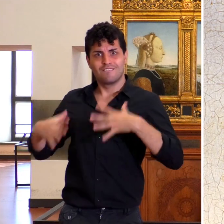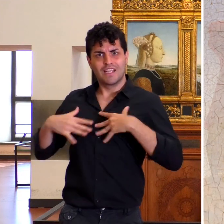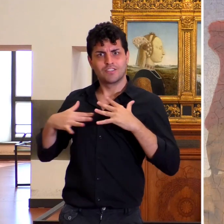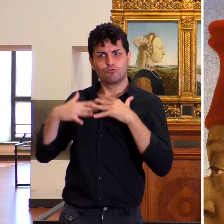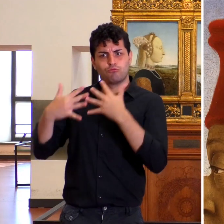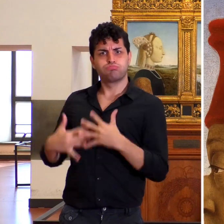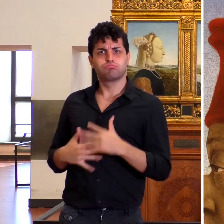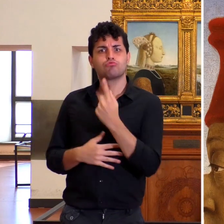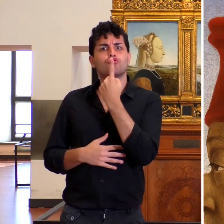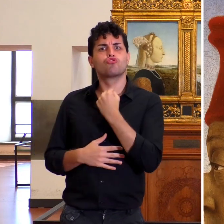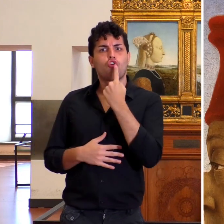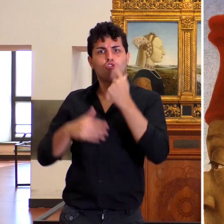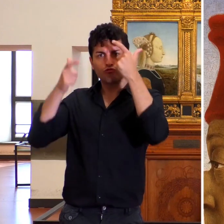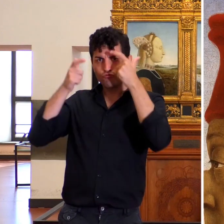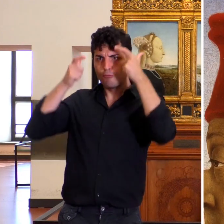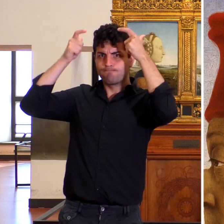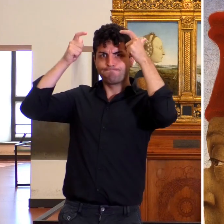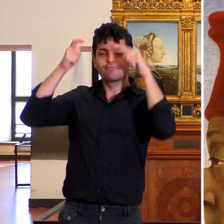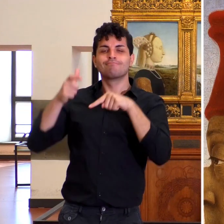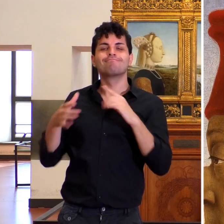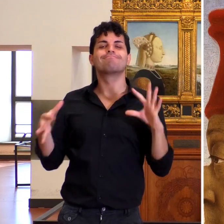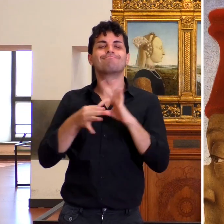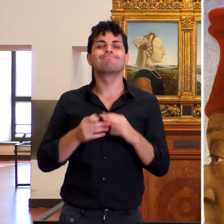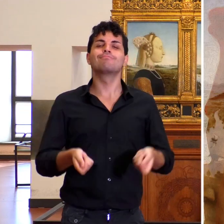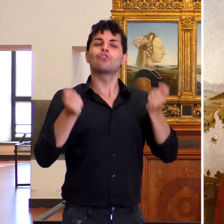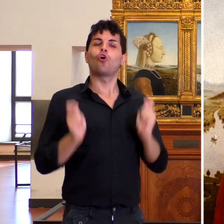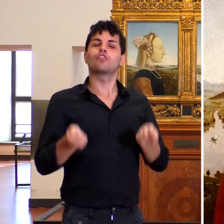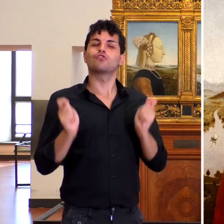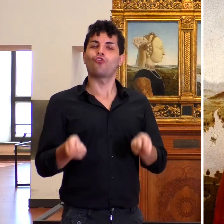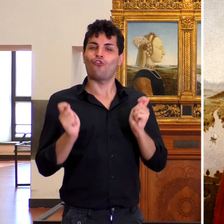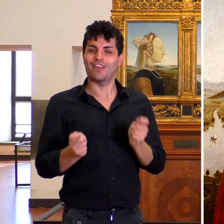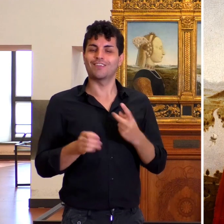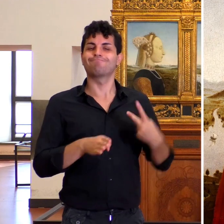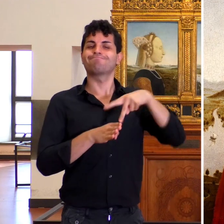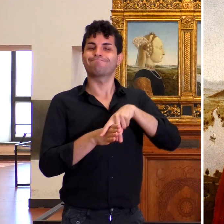Indossa una veste rossa e un copricapo tipico dei condottieri.